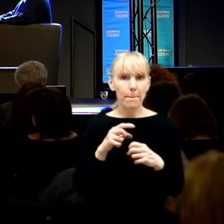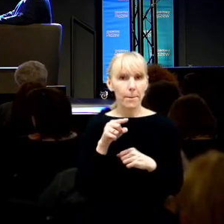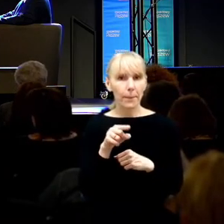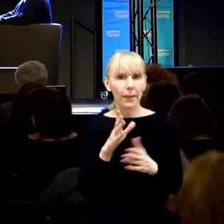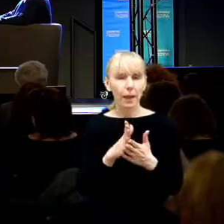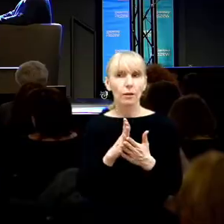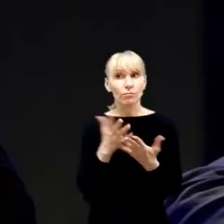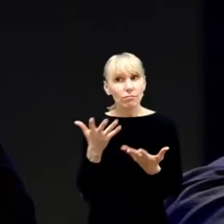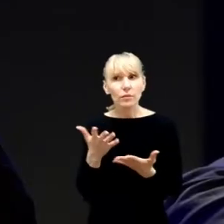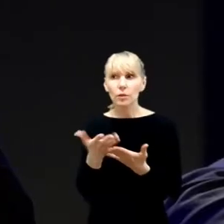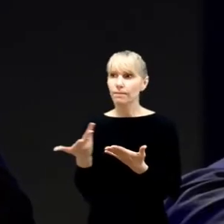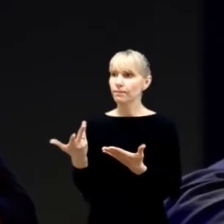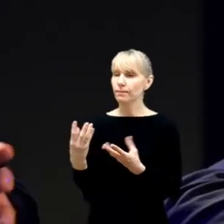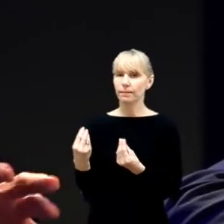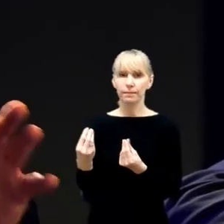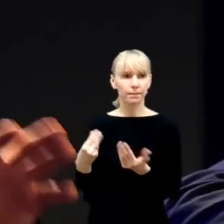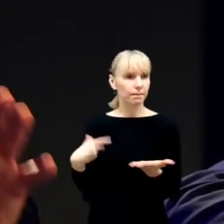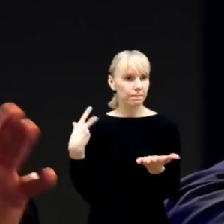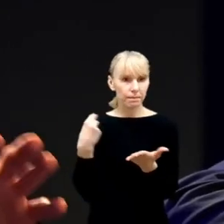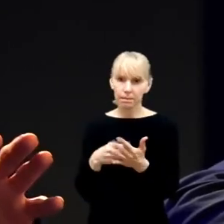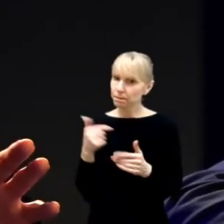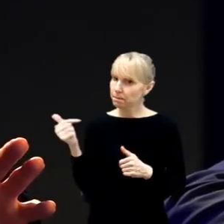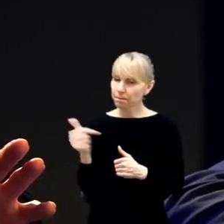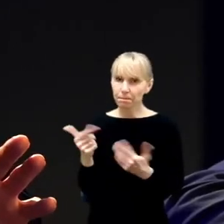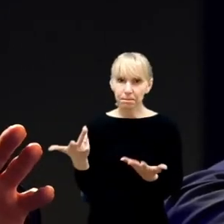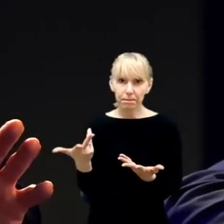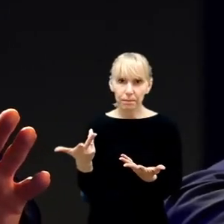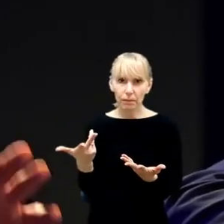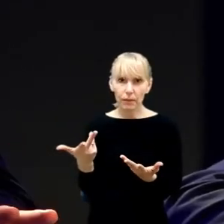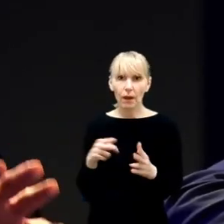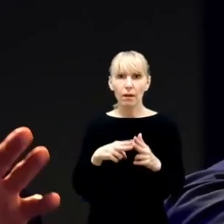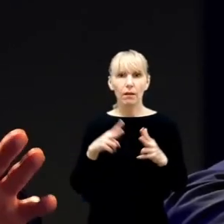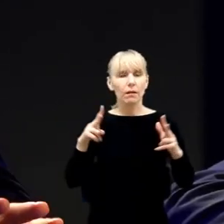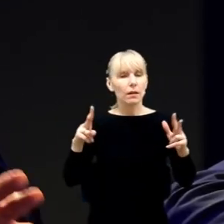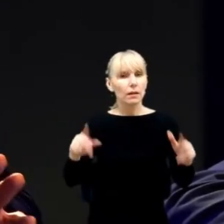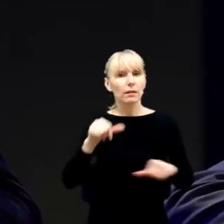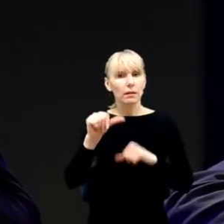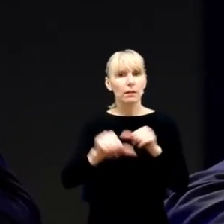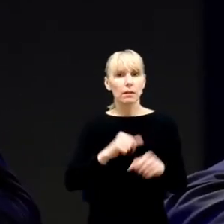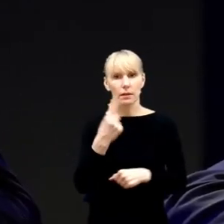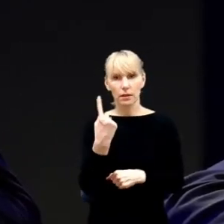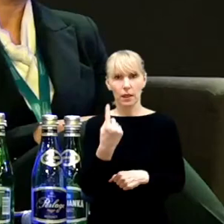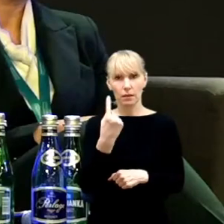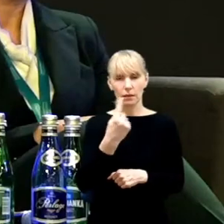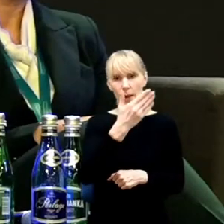I tutaj, jeżeli chodzi o środki na ten rok, to mamy miliard sześćset milionów złotych.